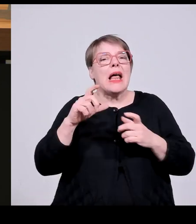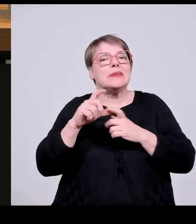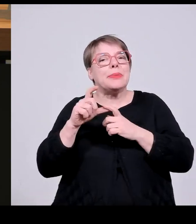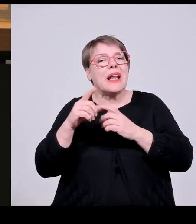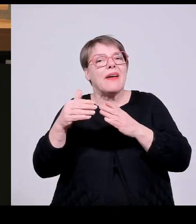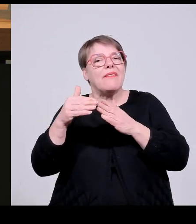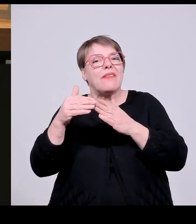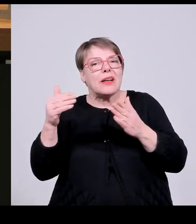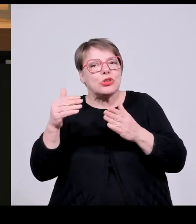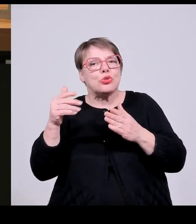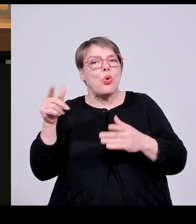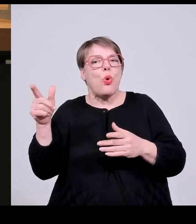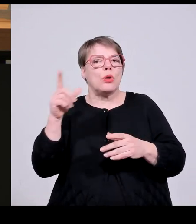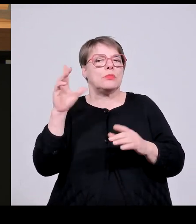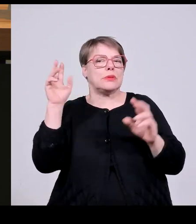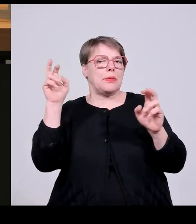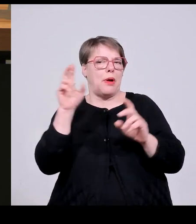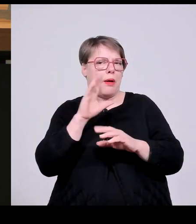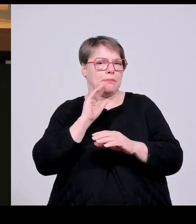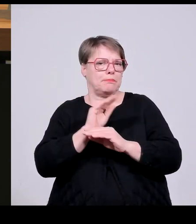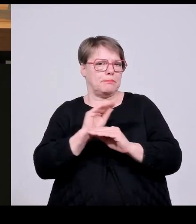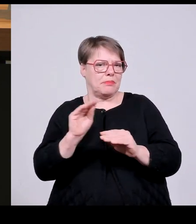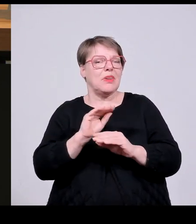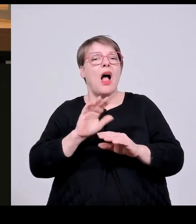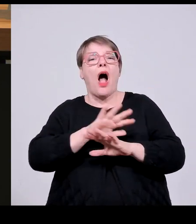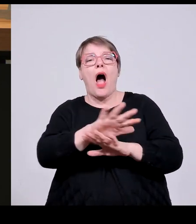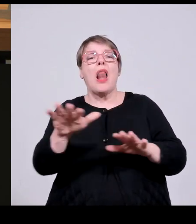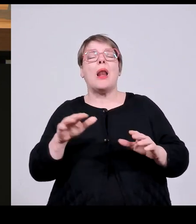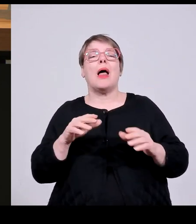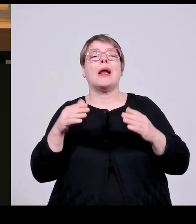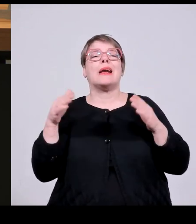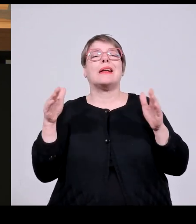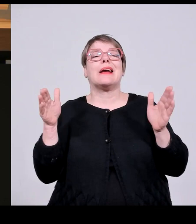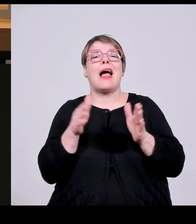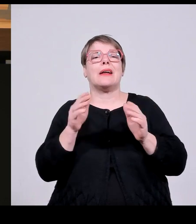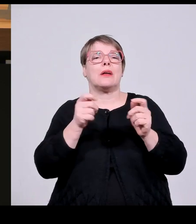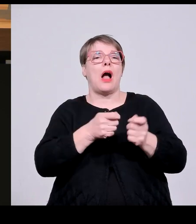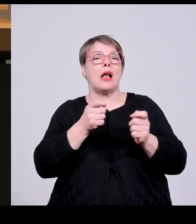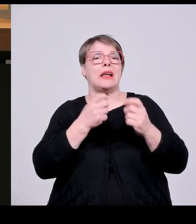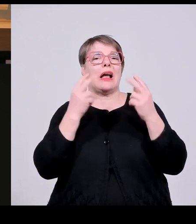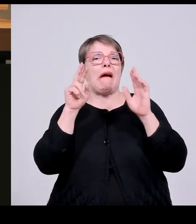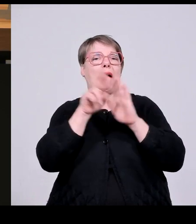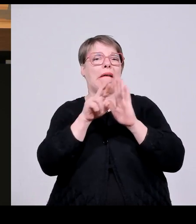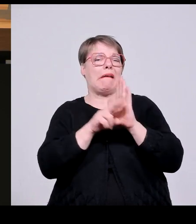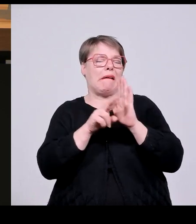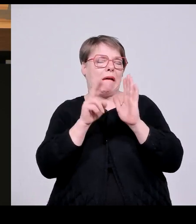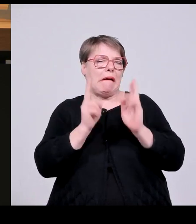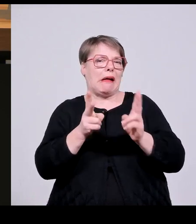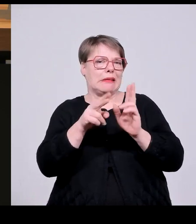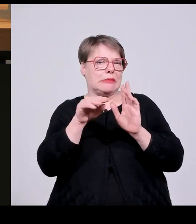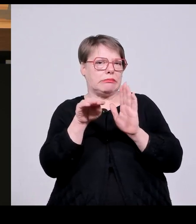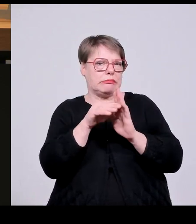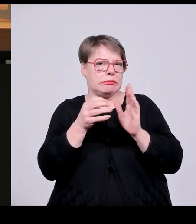indem sie der Umschlag s Umschlagszentren für Berlin fordert. Dabei sollen unter anderem alle geeigneten Eisenbahn Flächen